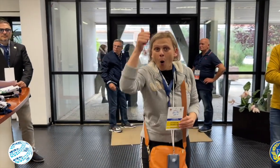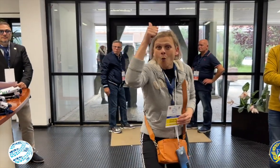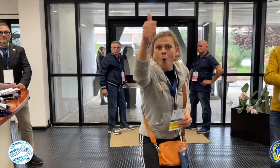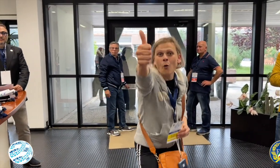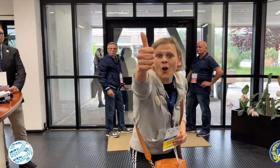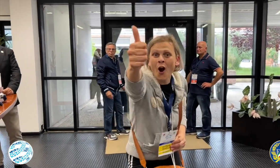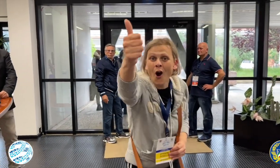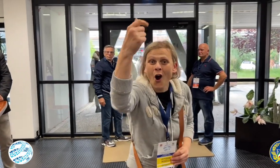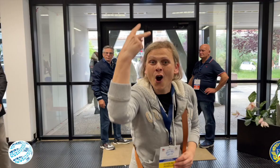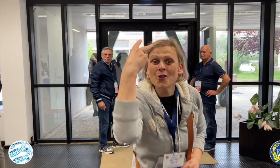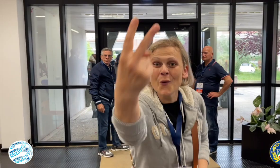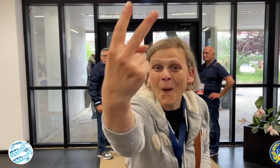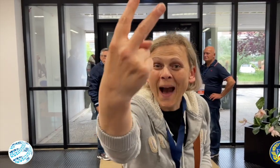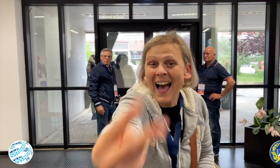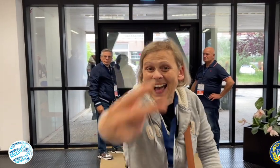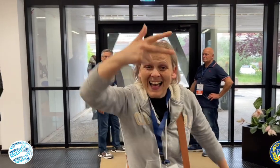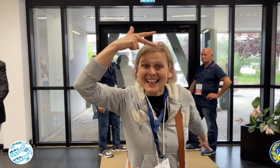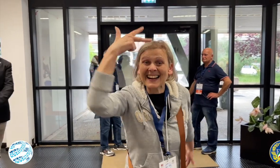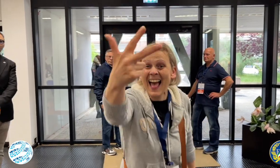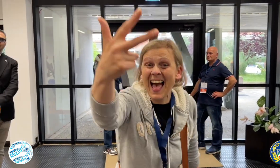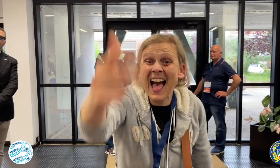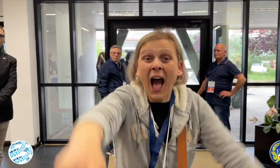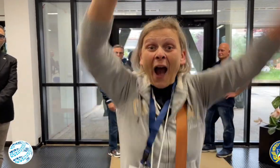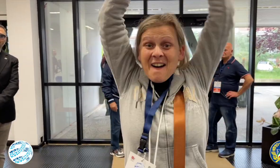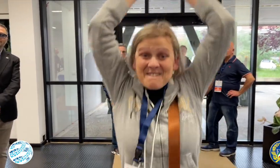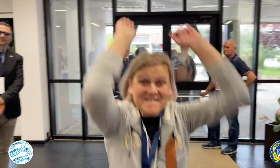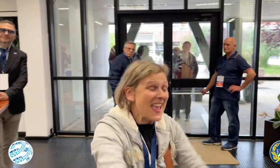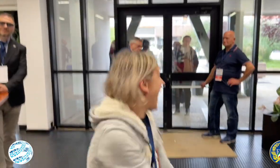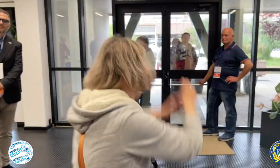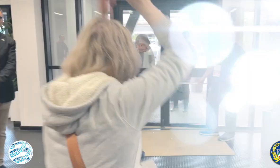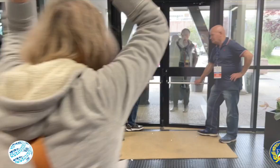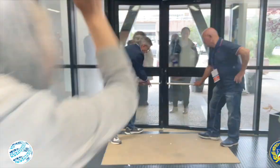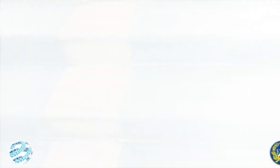1, 2, 3… viaaaaaa